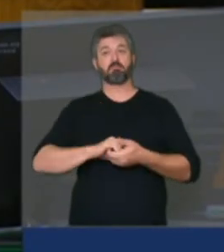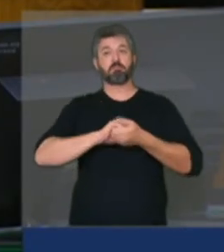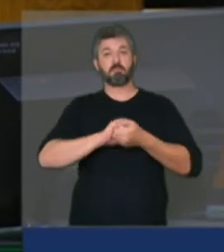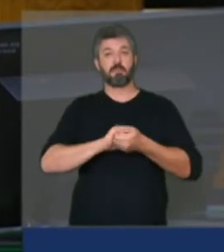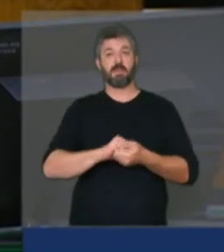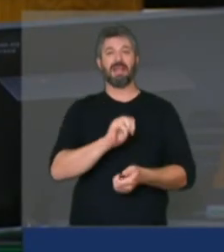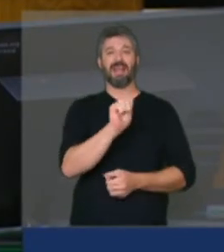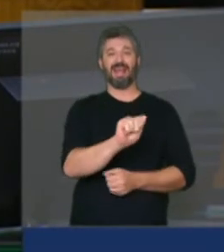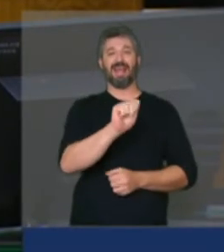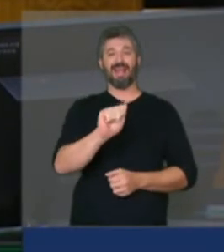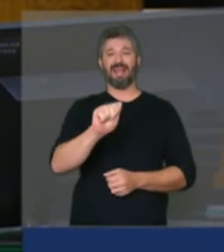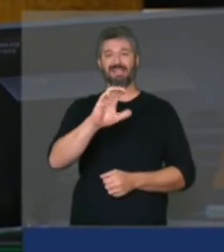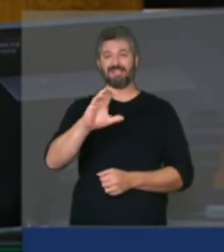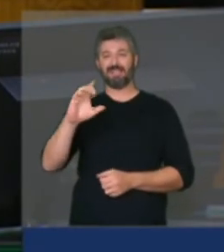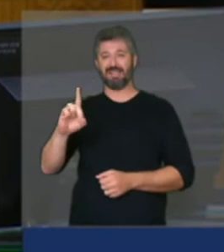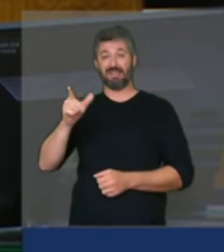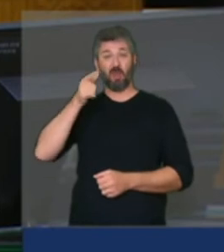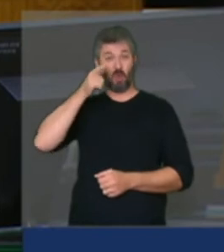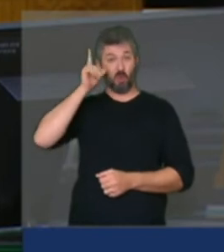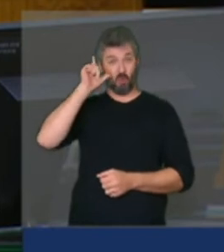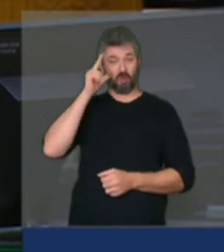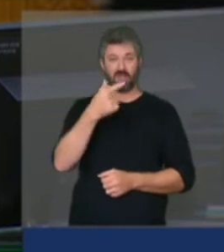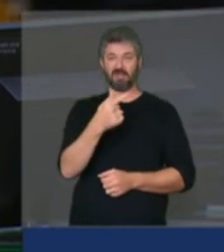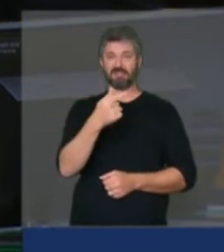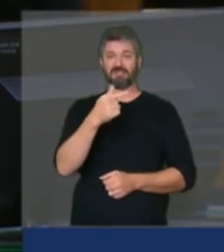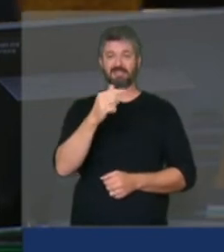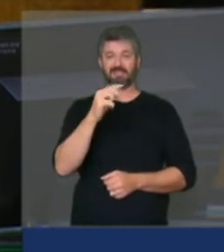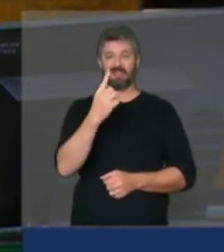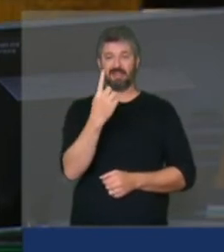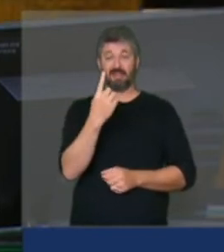HISTÓRIA DE EXCELÊNCIA EM ORTOPEDIA, REABILITAÇÃO E